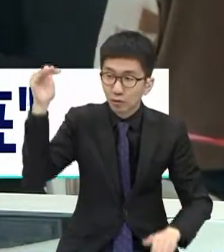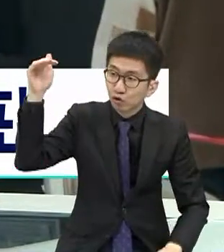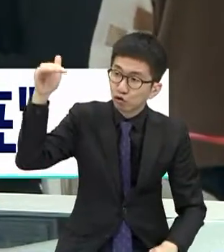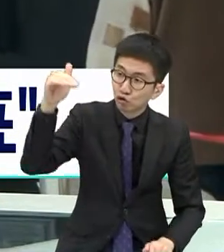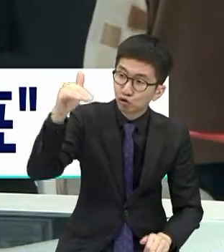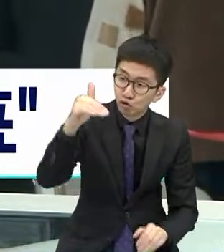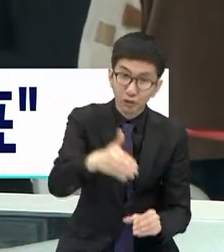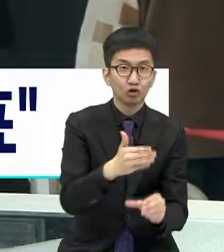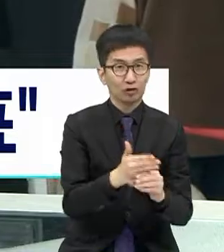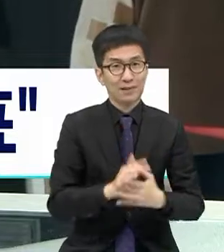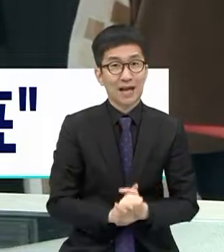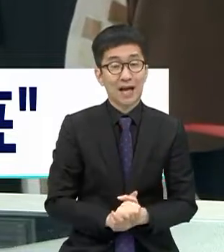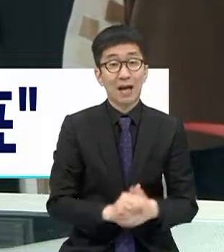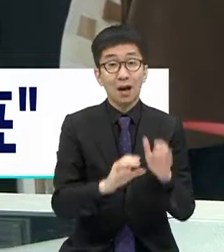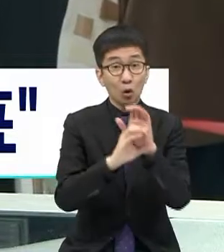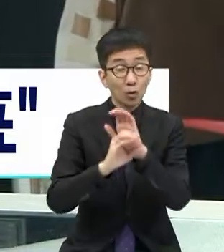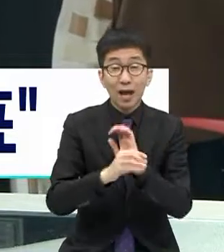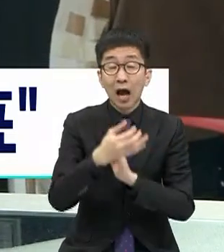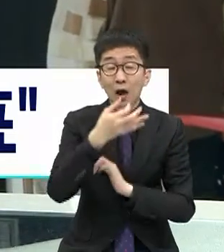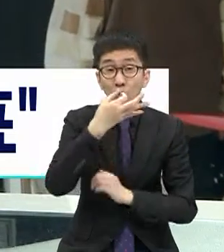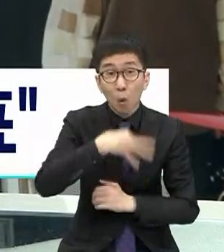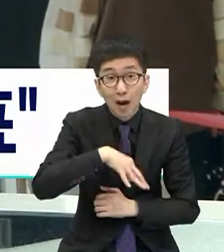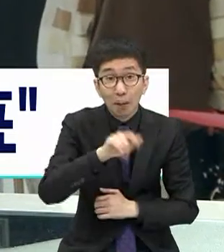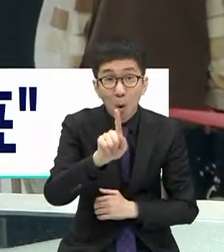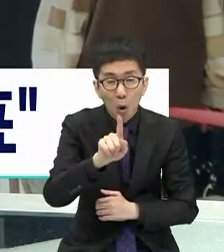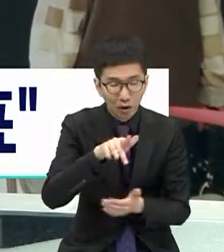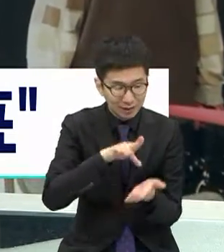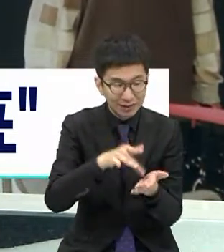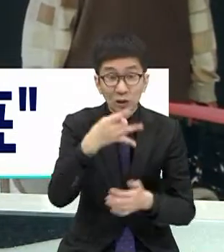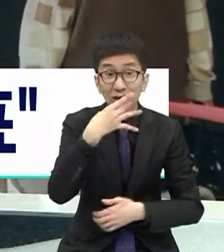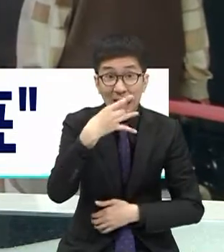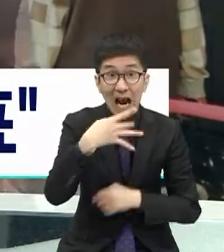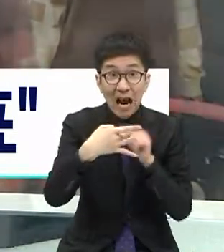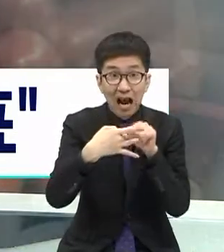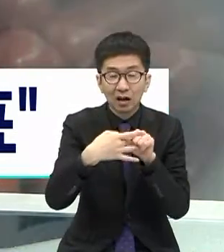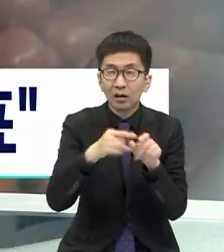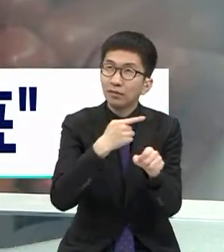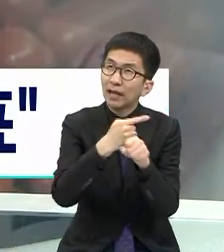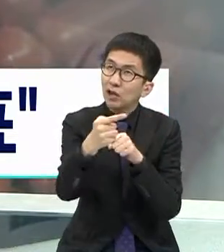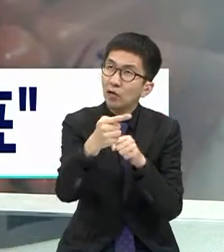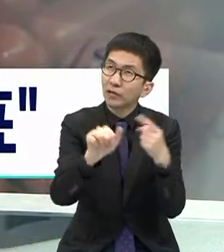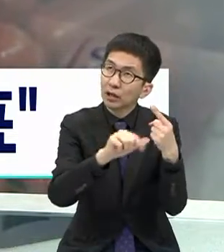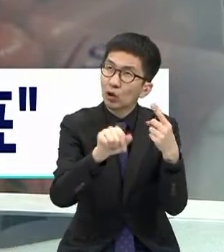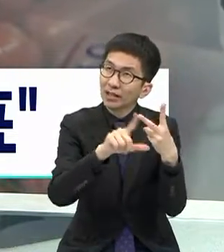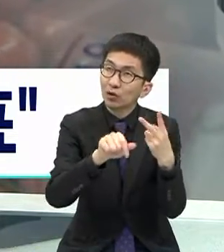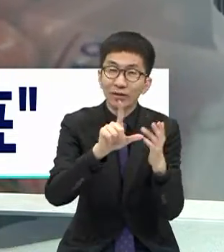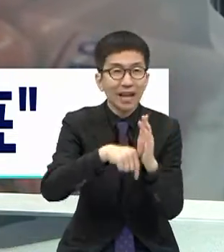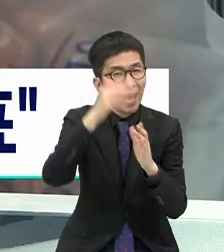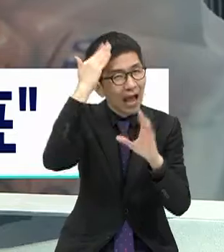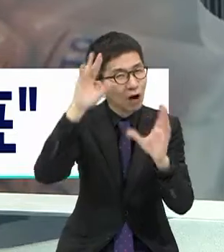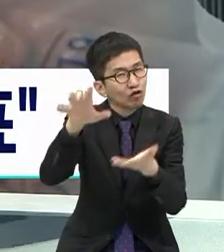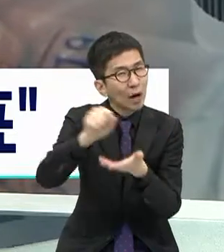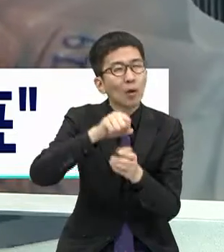정부는 코로나에 효과가 있는 먹는 치료제를 내년 초 국내에 들여오는 게 목표라고 밝혔습니다.